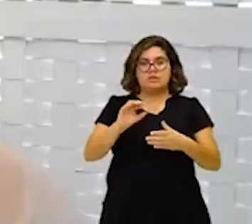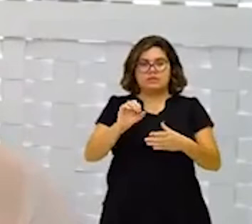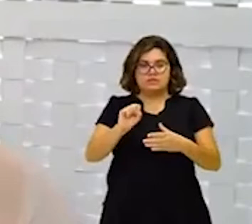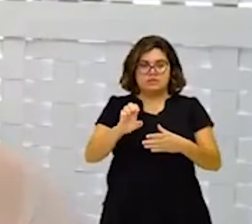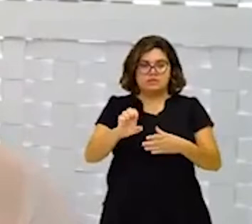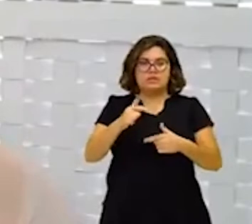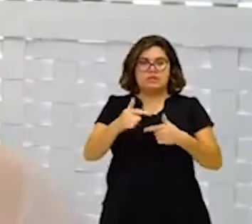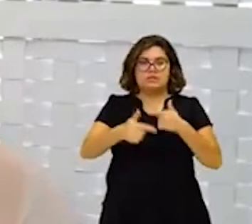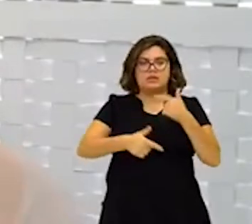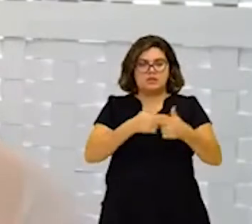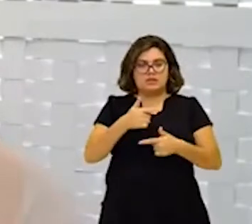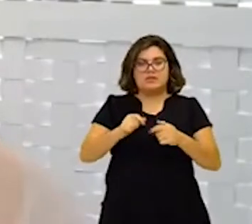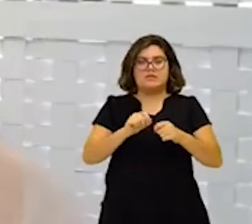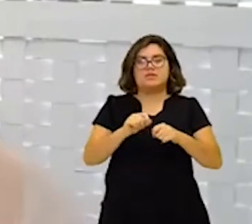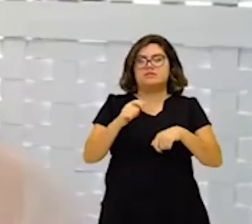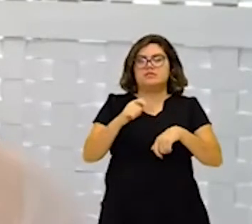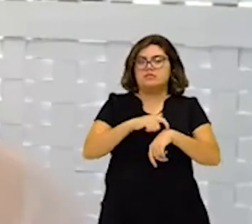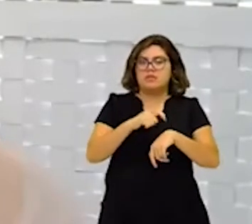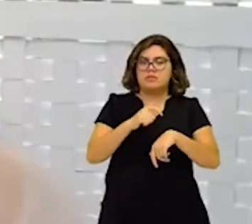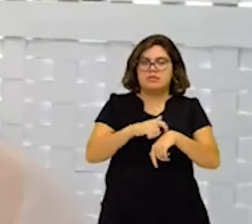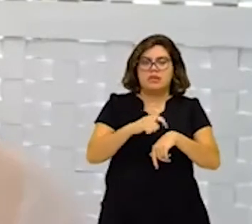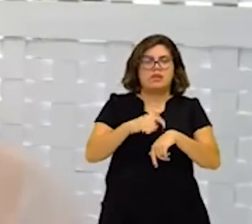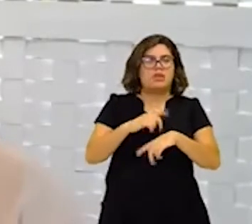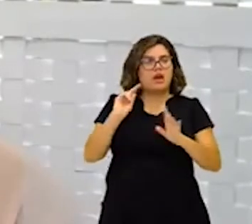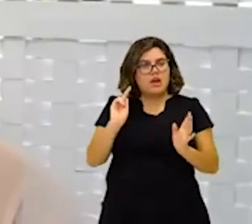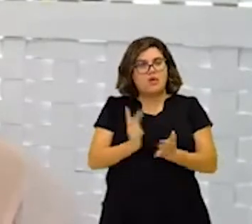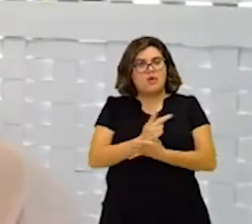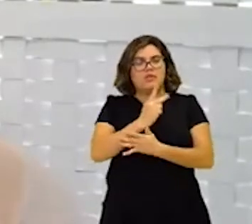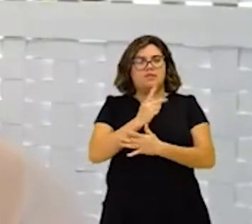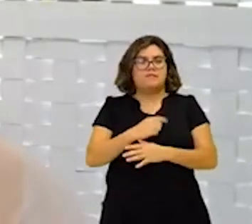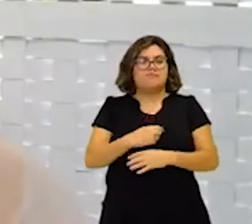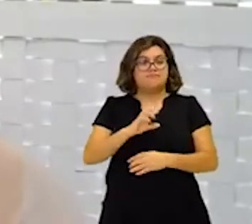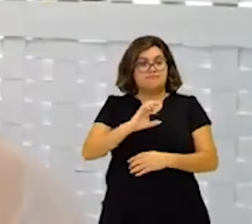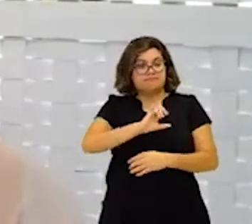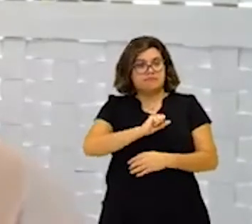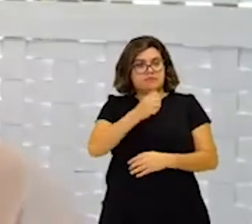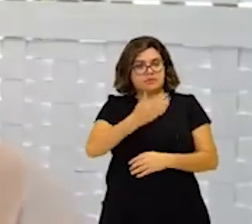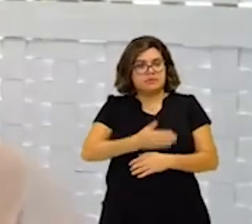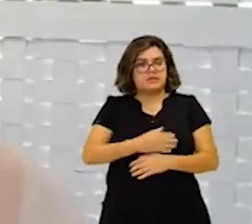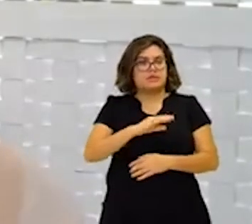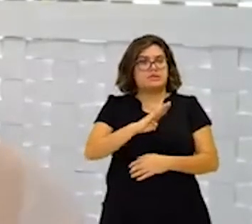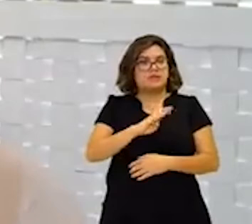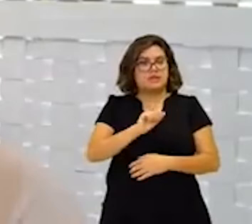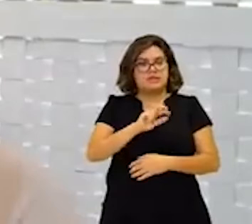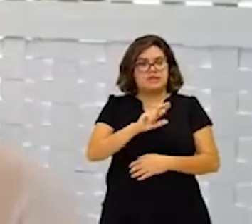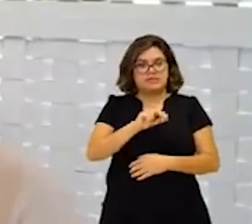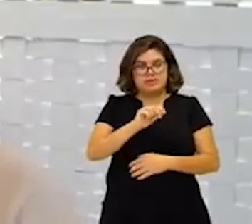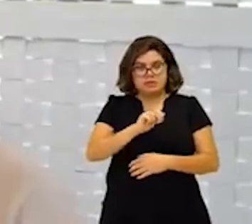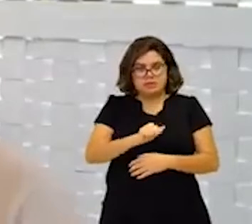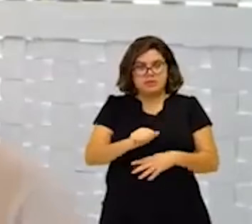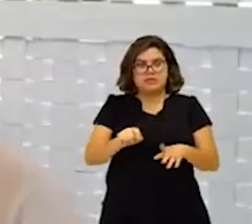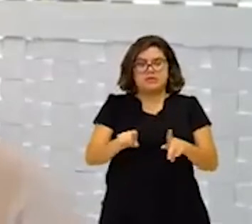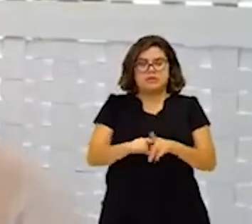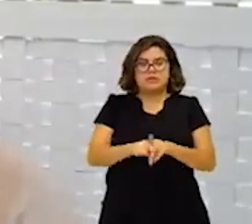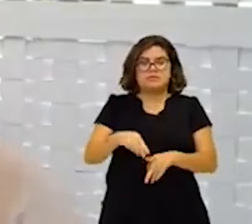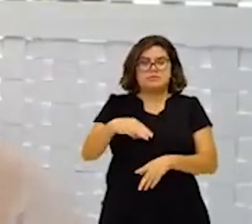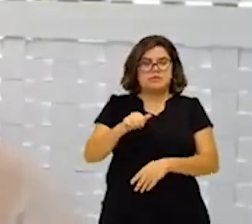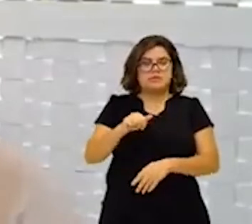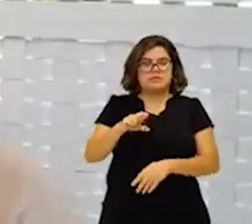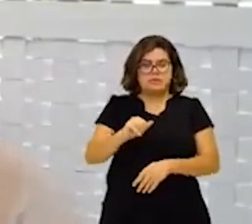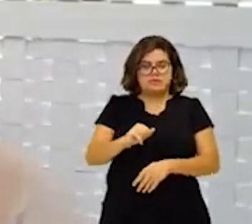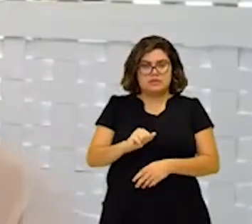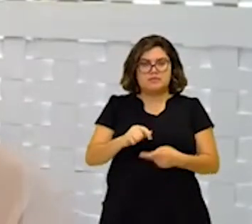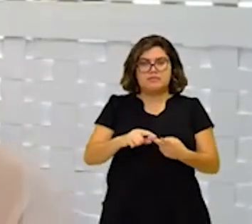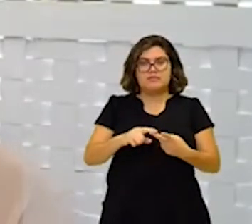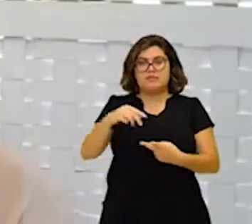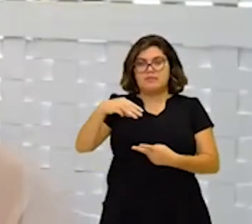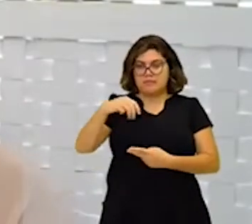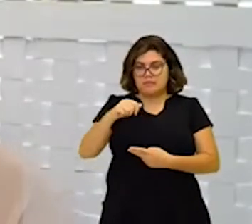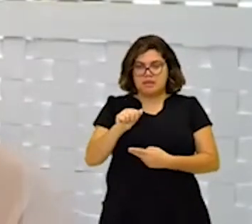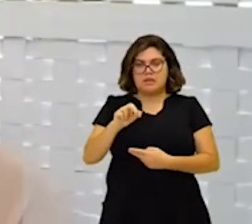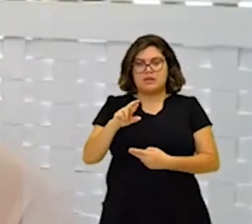nesse momento acontecer a querida Bárbara querida de leiro ele da Laila ele do Marcelo lá segue